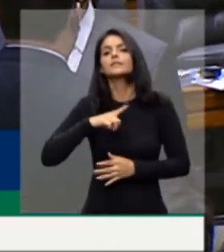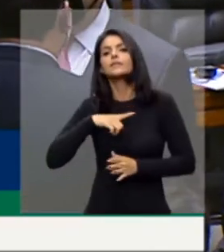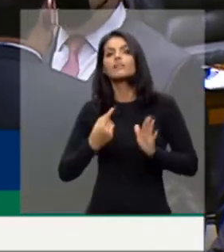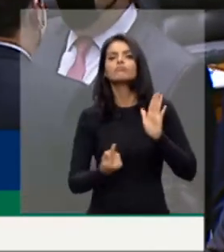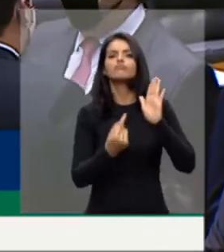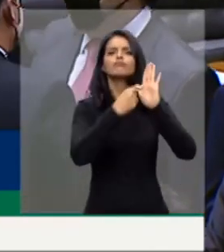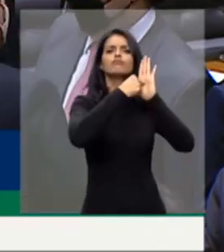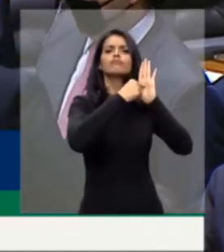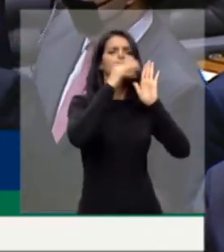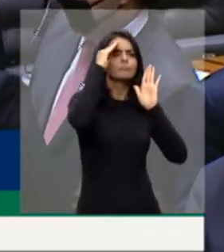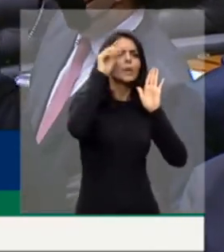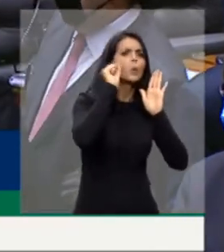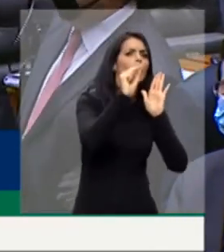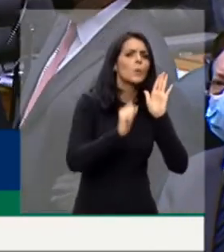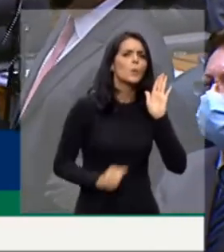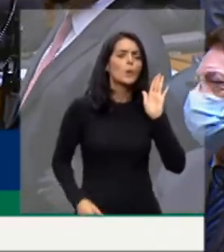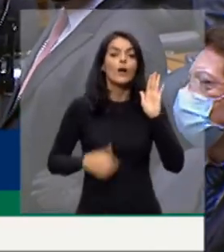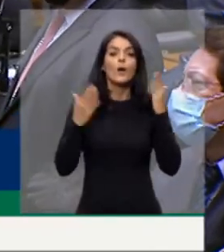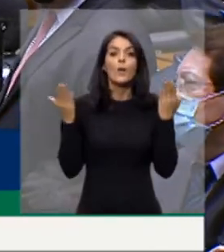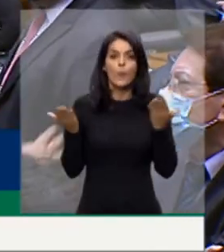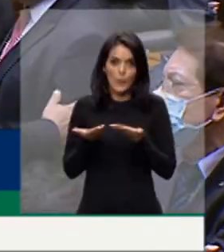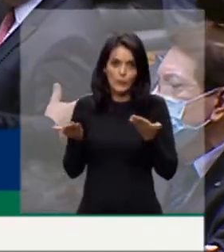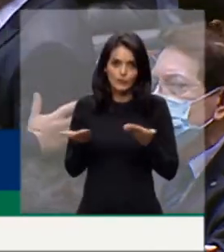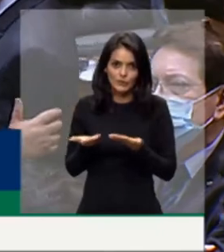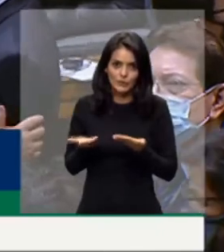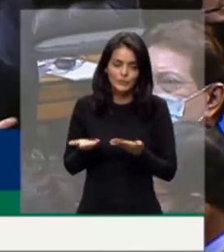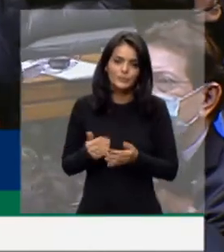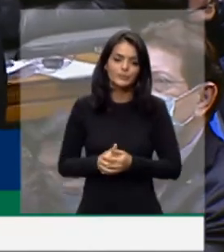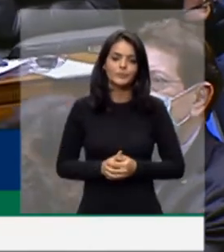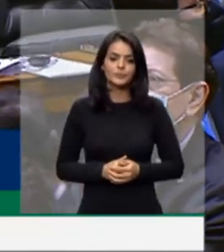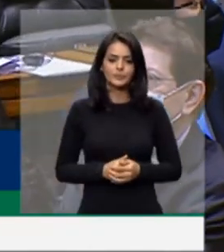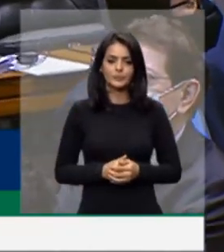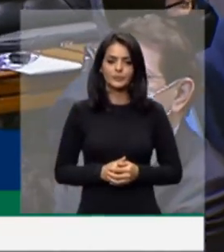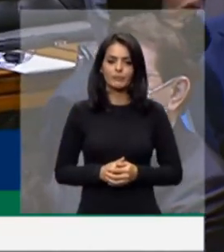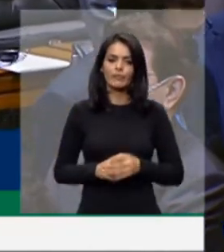MAIS FÁCIL PORQUE ACREDITO INCLUSIVE, FICA ATÉ DIFÍCIL INCLUIR, POR EXEMPLO UM DOS